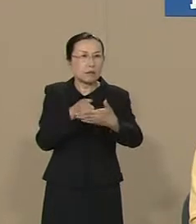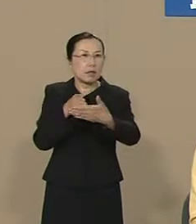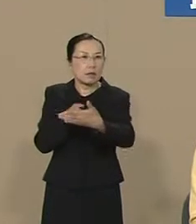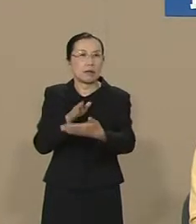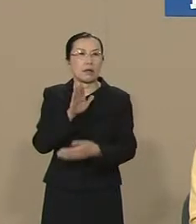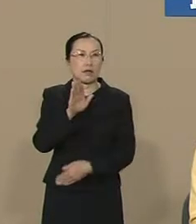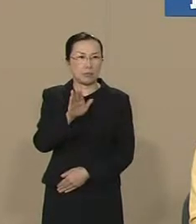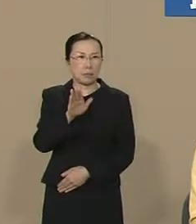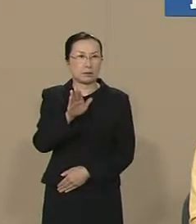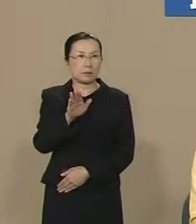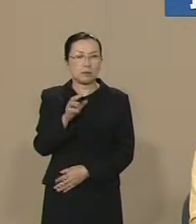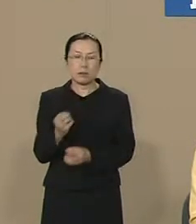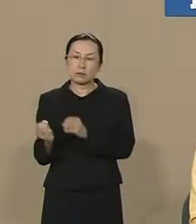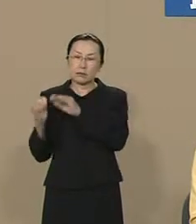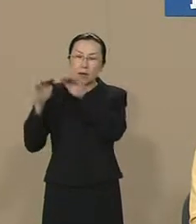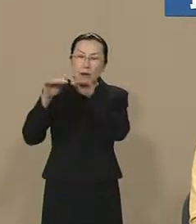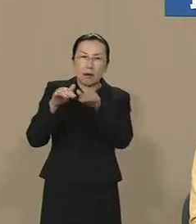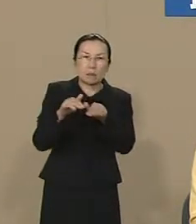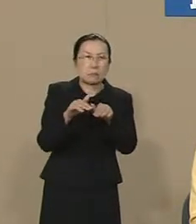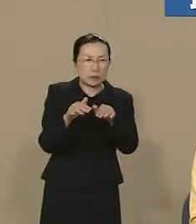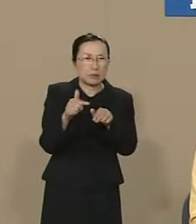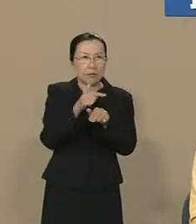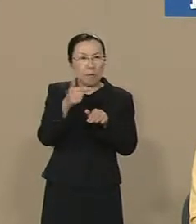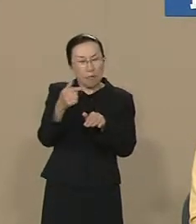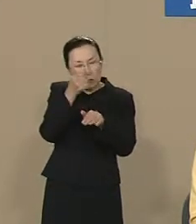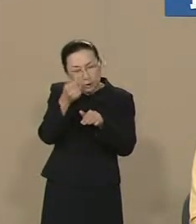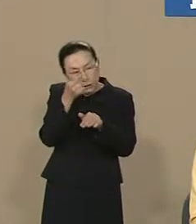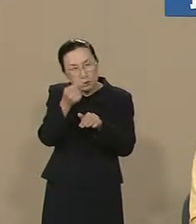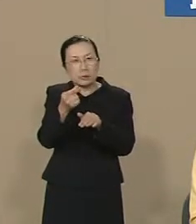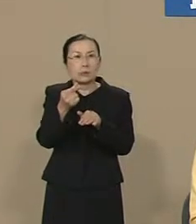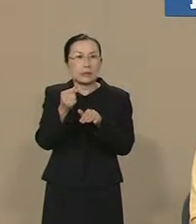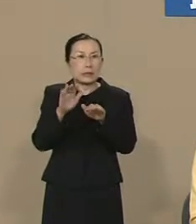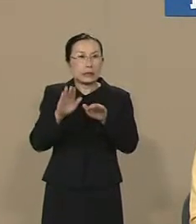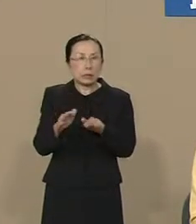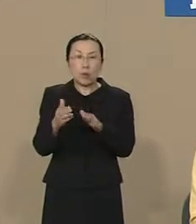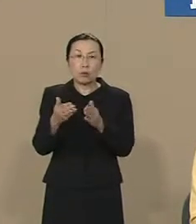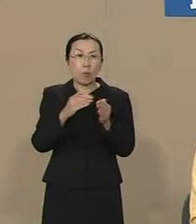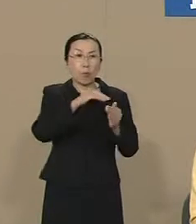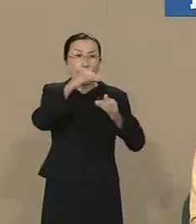津波による大きな被害を 受けまして､ 今でも船が､陸に揚がって